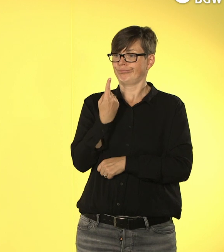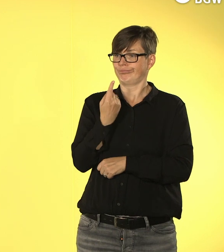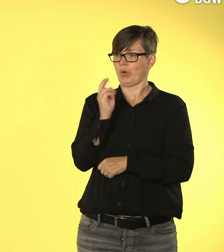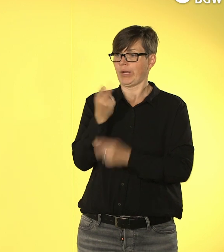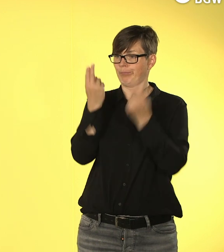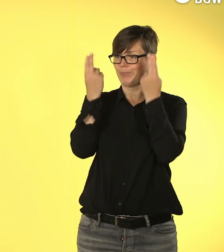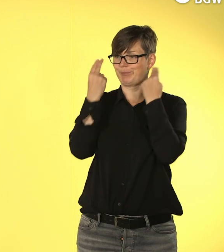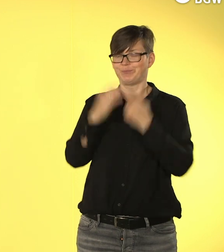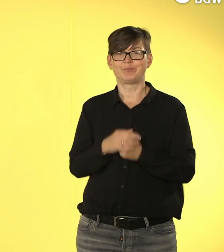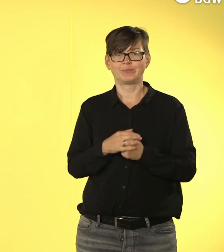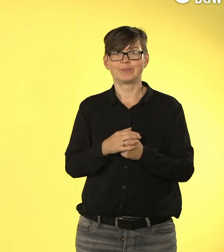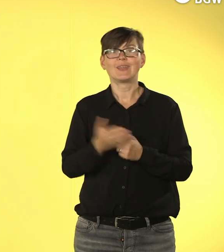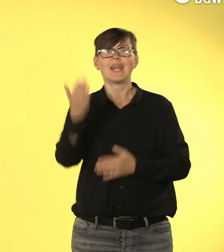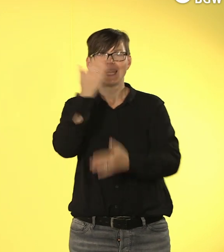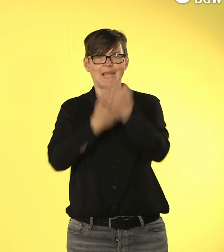Mein Chef in meiner Lehrzeit,